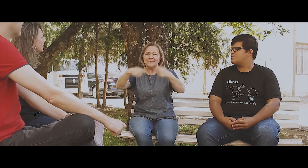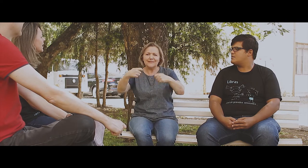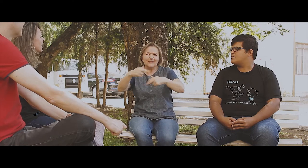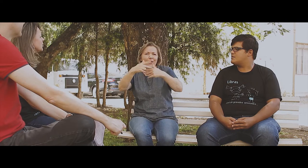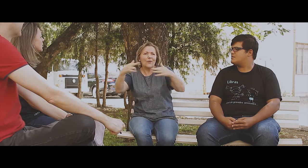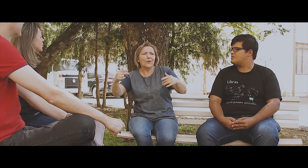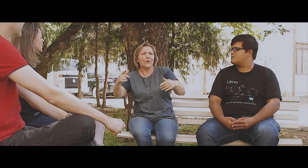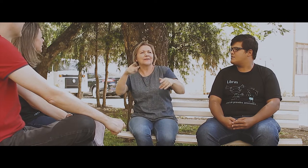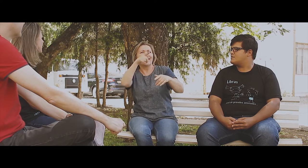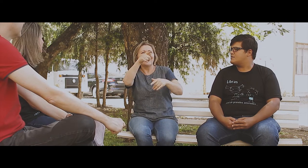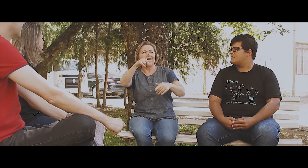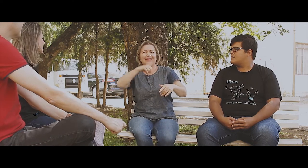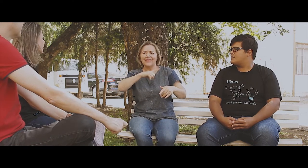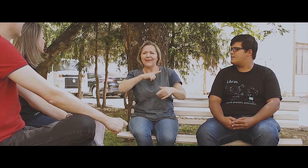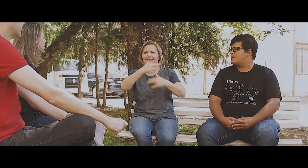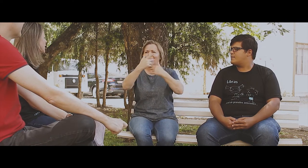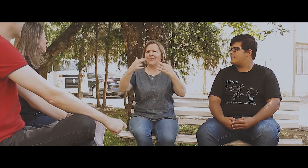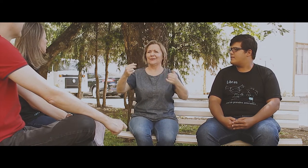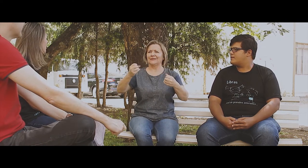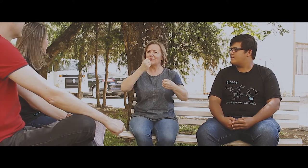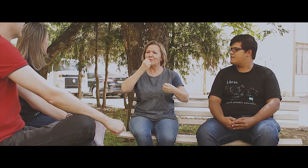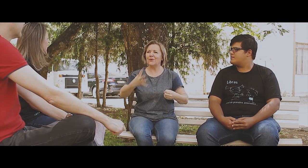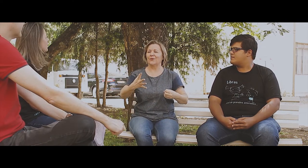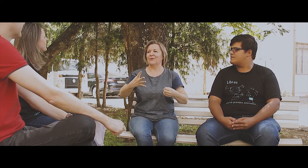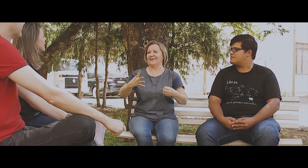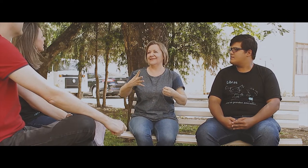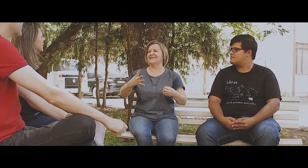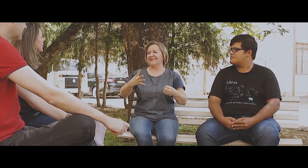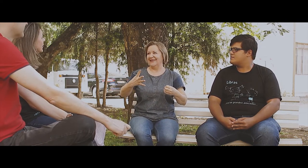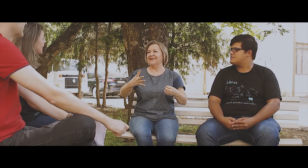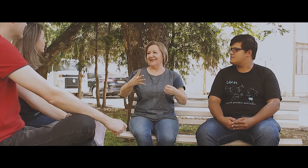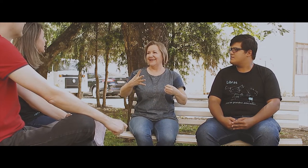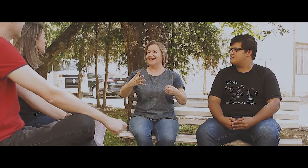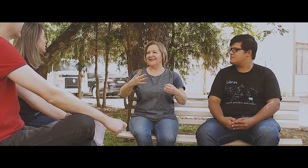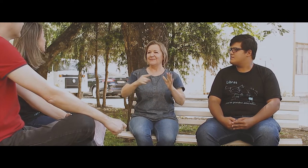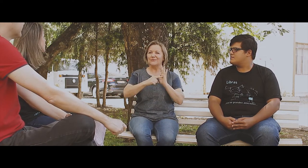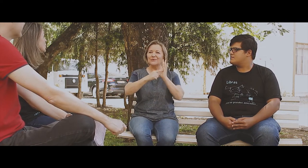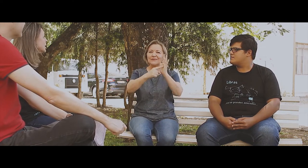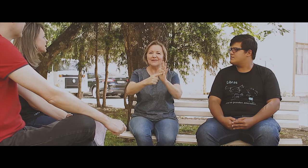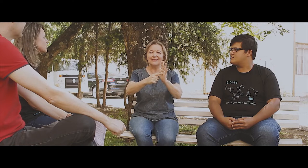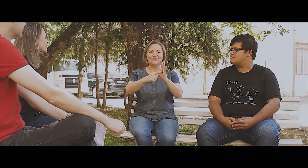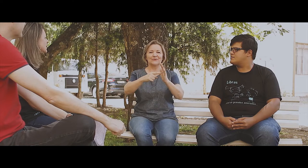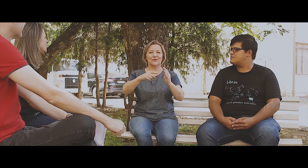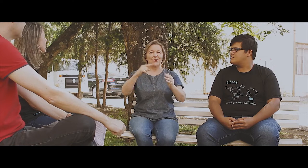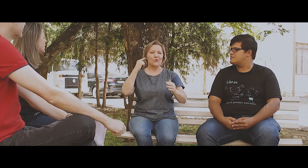As pessoas podem estar procurando o Pia e lá no Pia nós temos muitas coisas boas